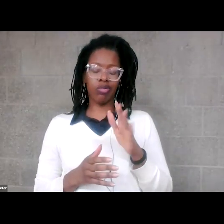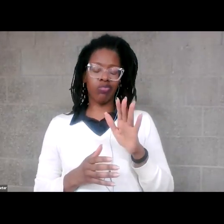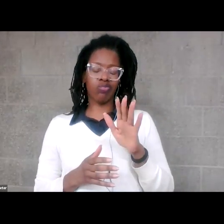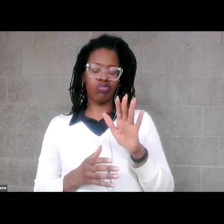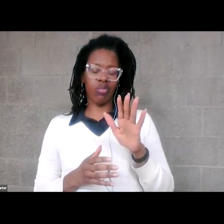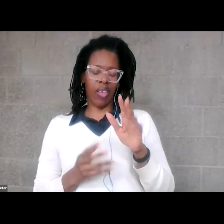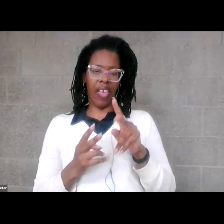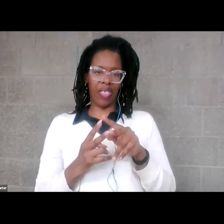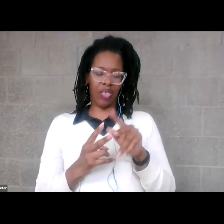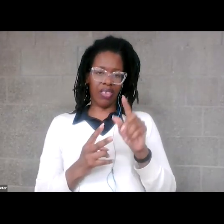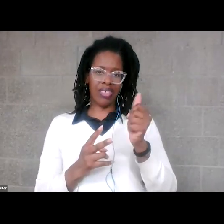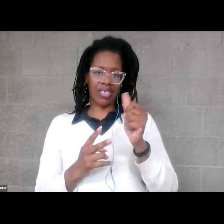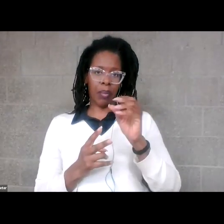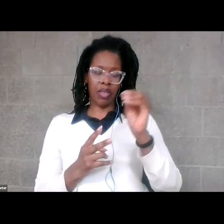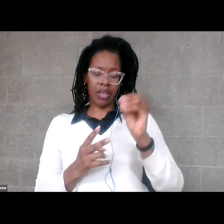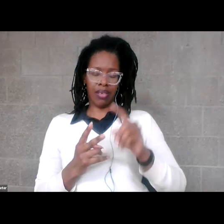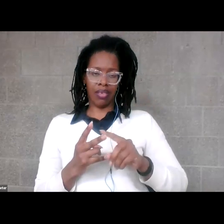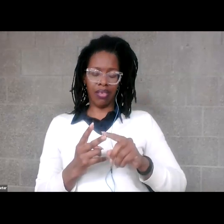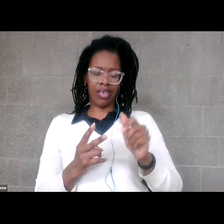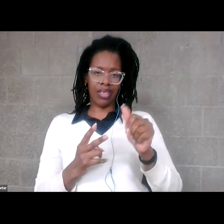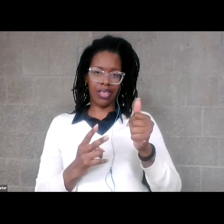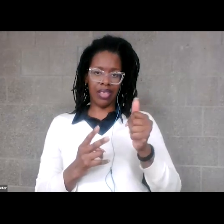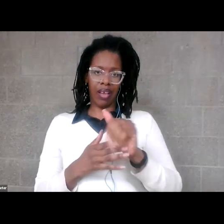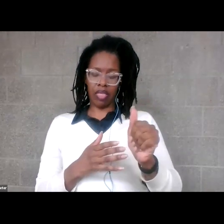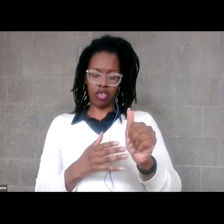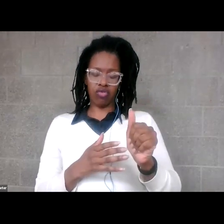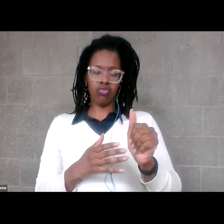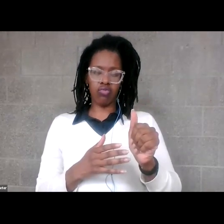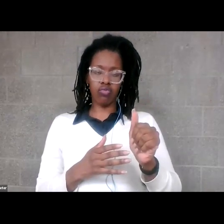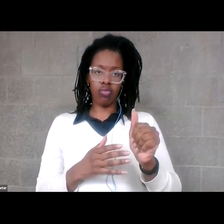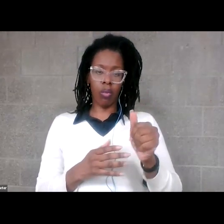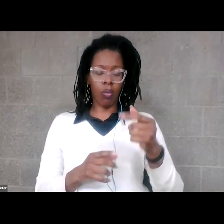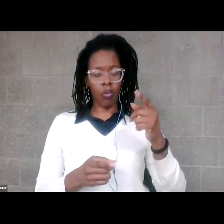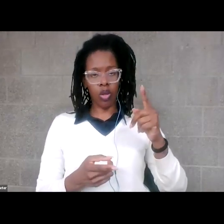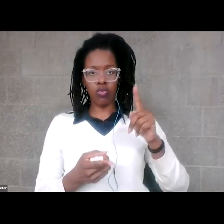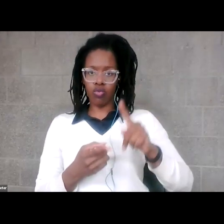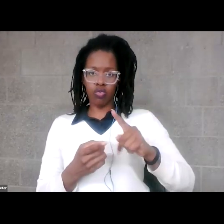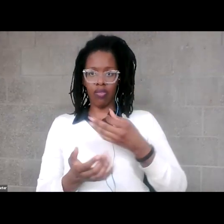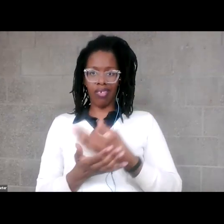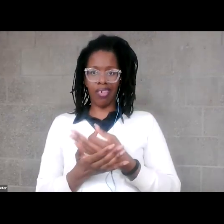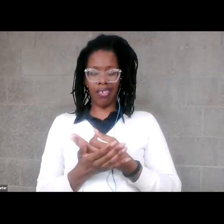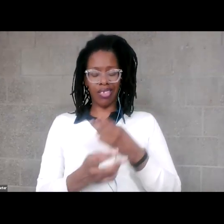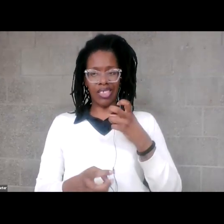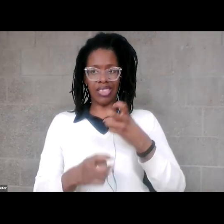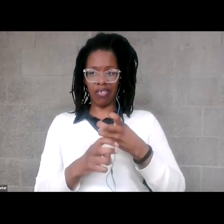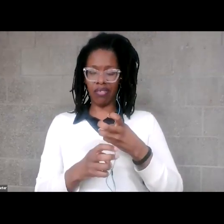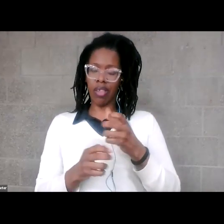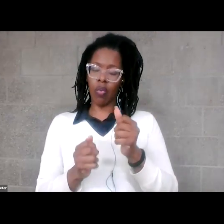lo que sea mayor, desde el 100%. Esto reducirá significativamente la dificultad financiera para las personas con sobrepagos.